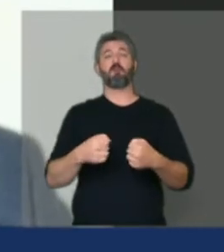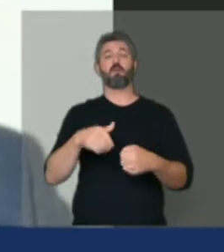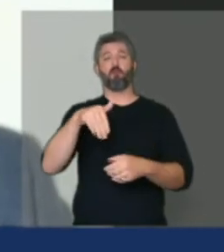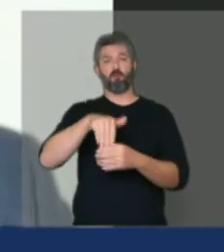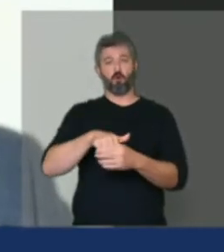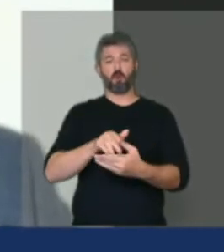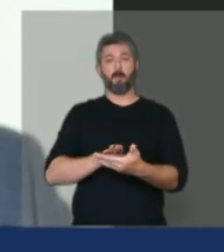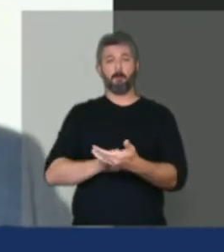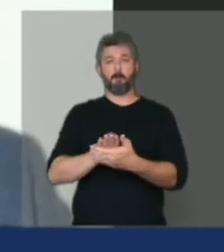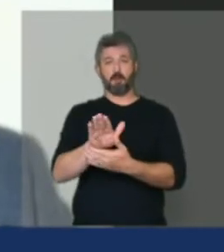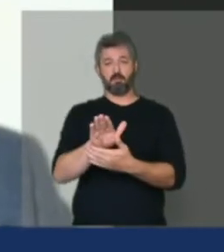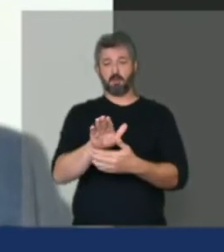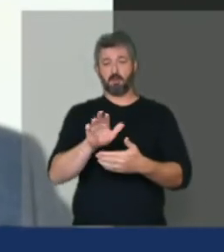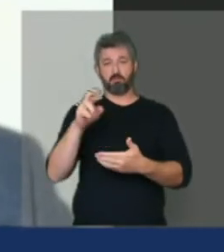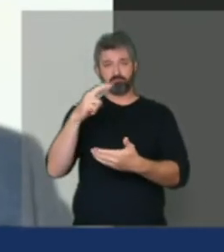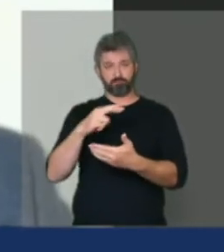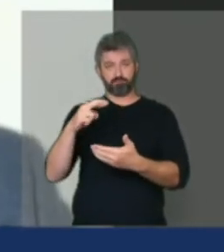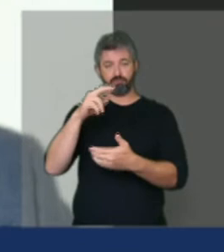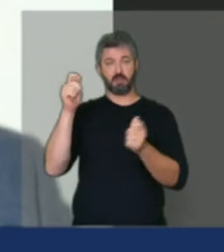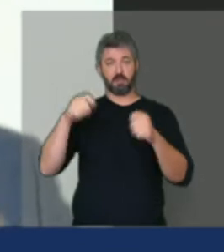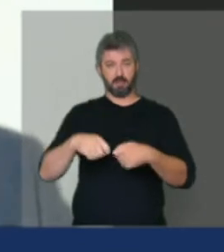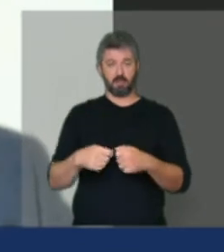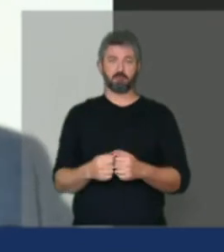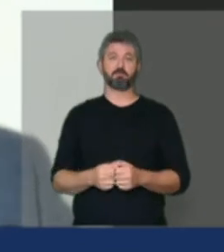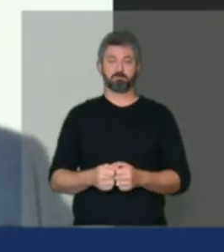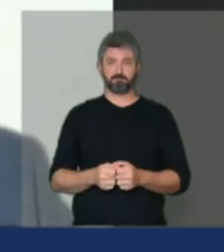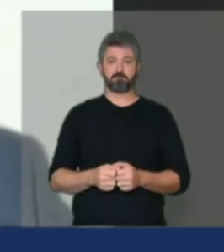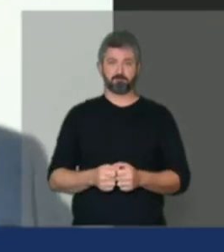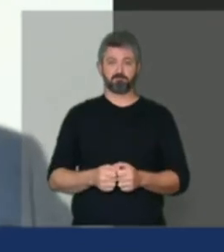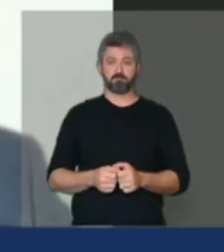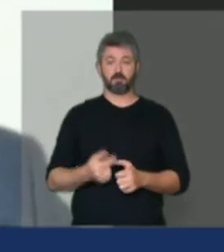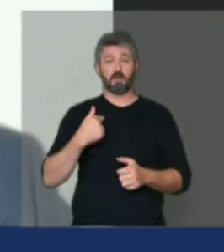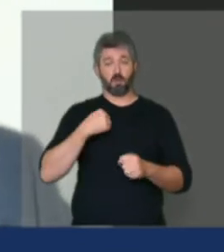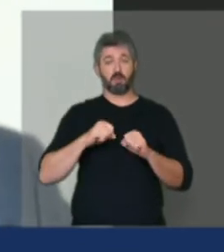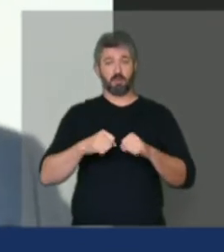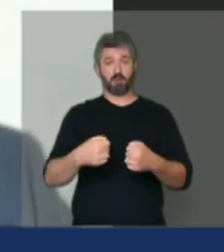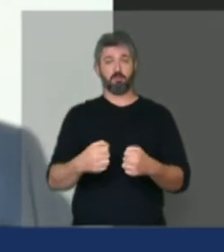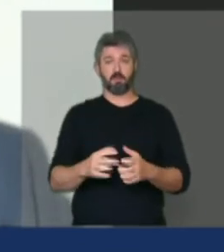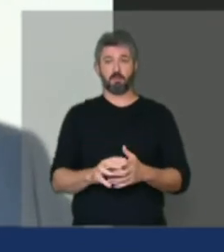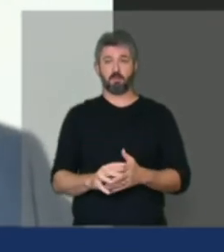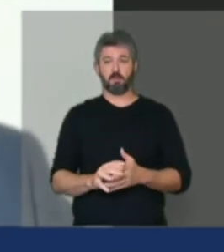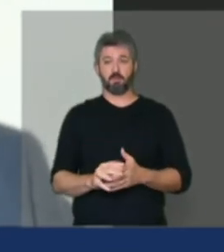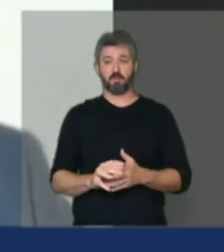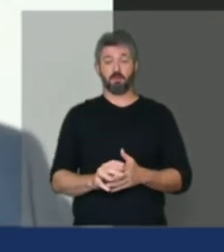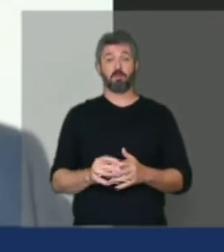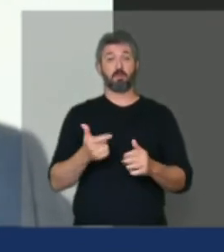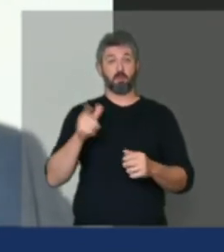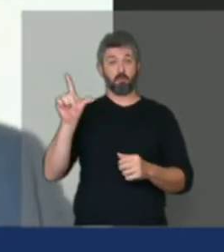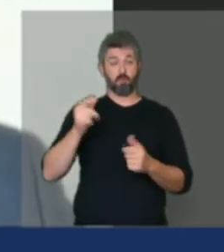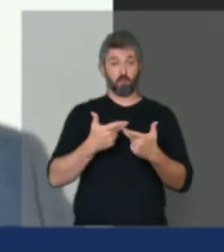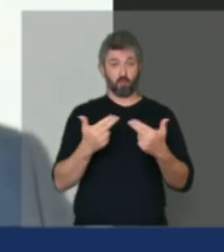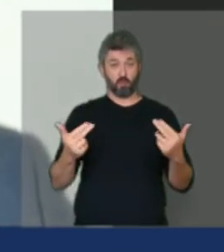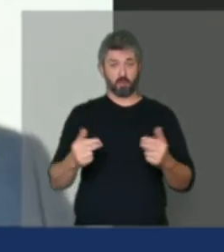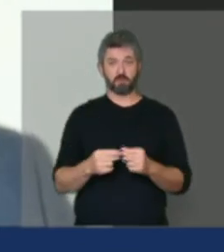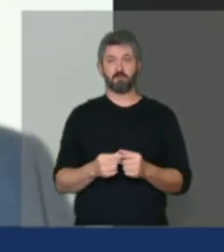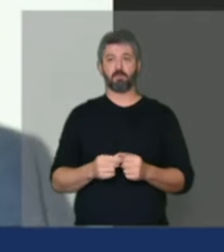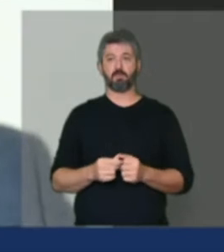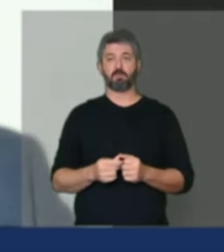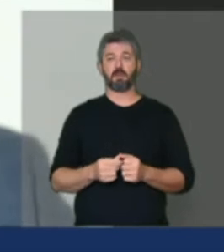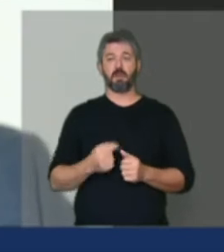VEL, O VOTO EDIFICO TÁVEL E O VOTO AUDITÁVEL E IMPRESSO. OUTRA COISA, SENHOR PRESIDENTE, QUE EU QUERO DEIXAR CLARO, UM PAÍS INTELIGENTE NÃO ABRE MÃO DA